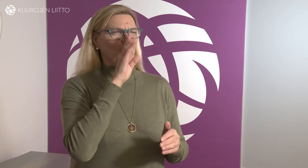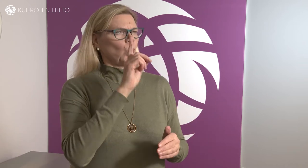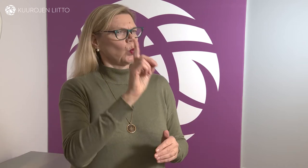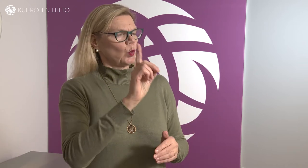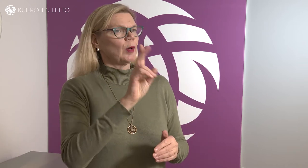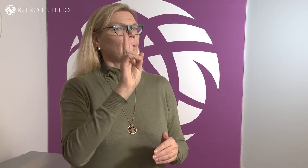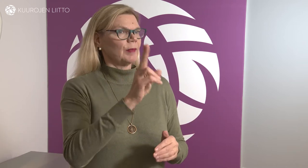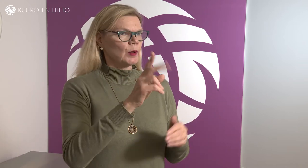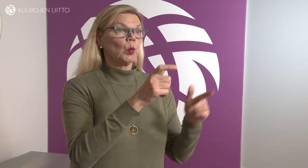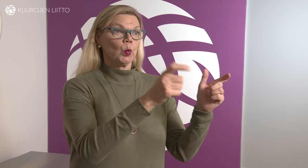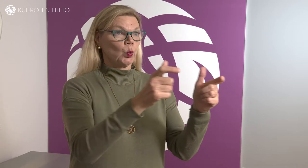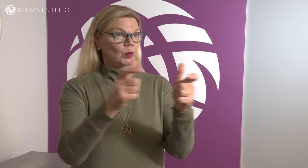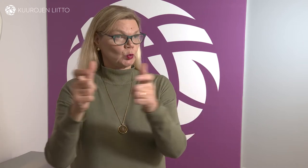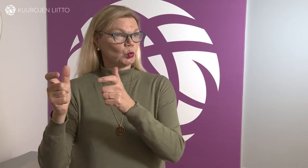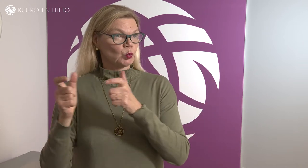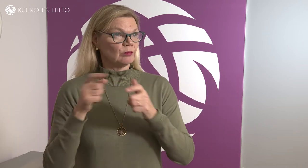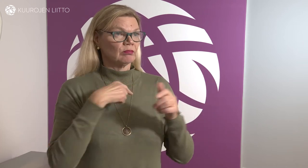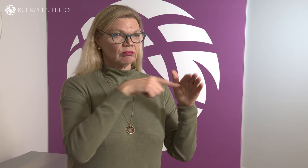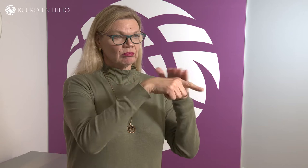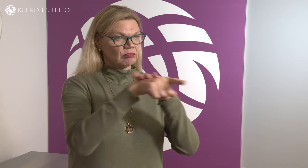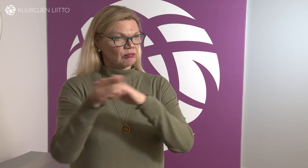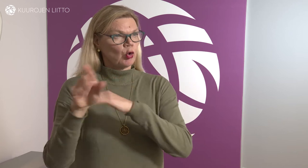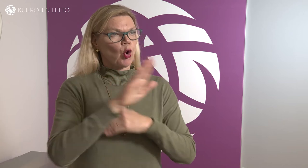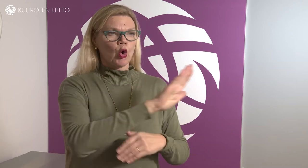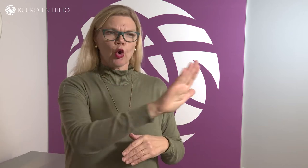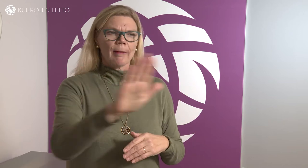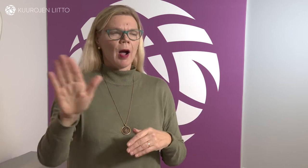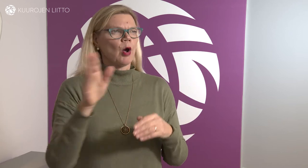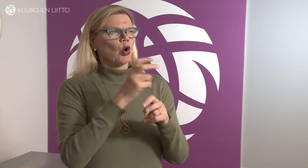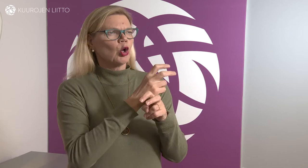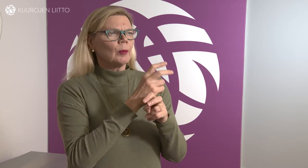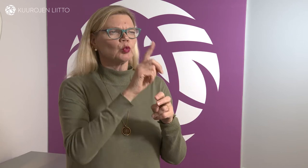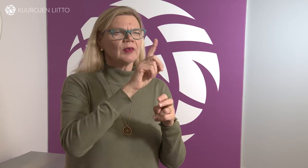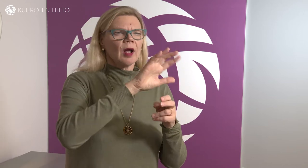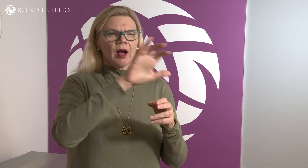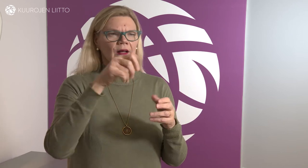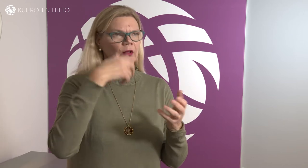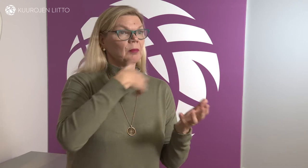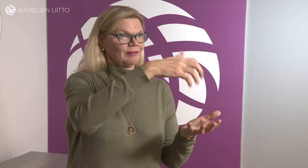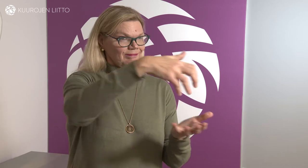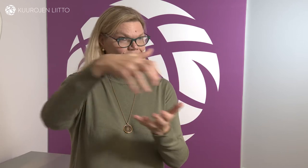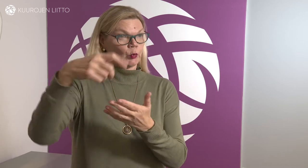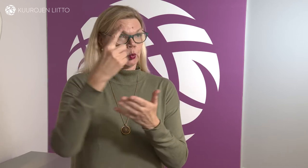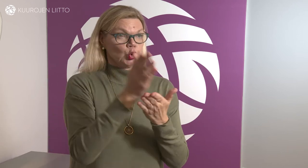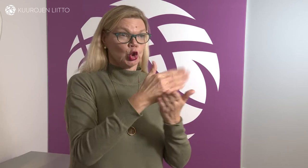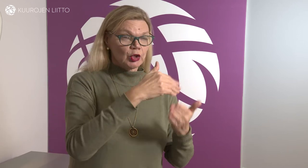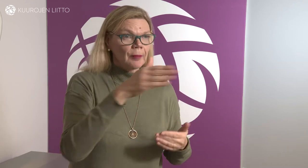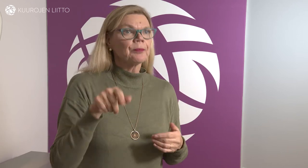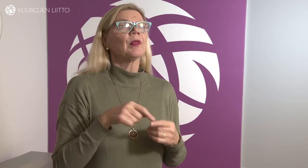josta tärkeimpiä ovat yhdistysten jäsenten kokemukset.